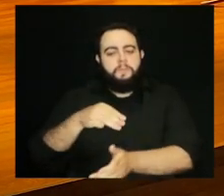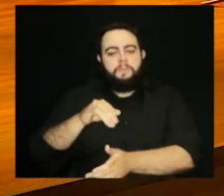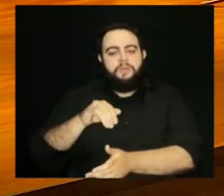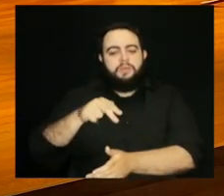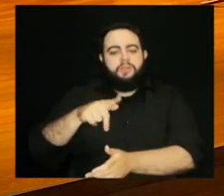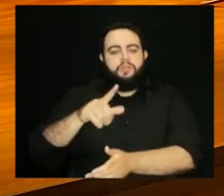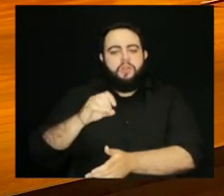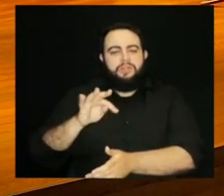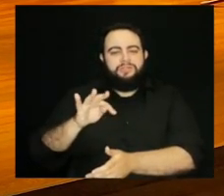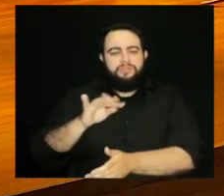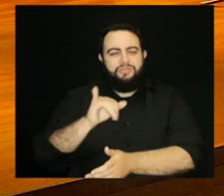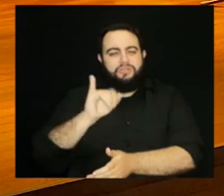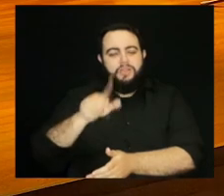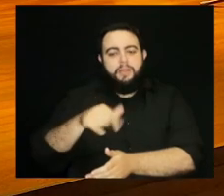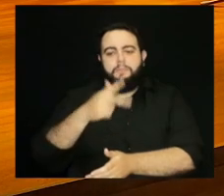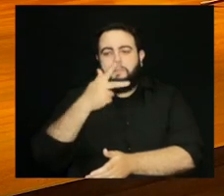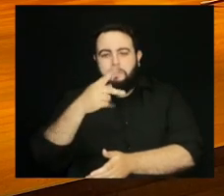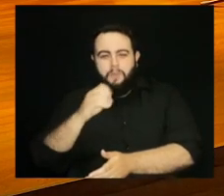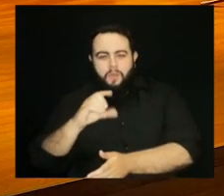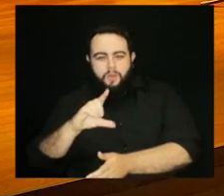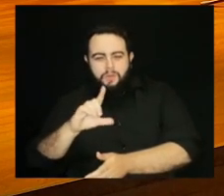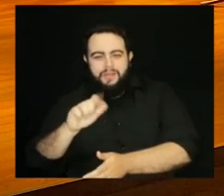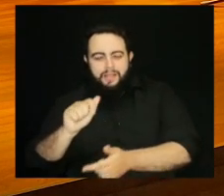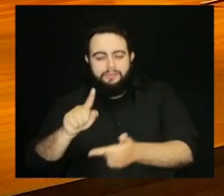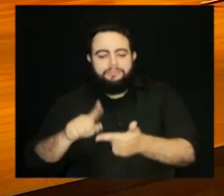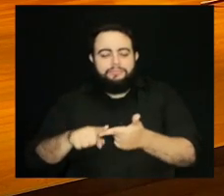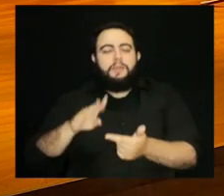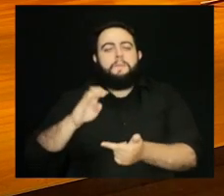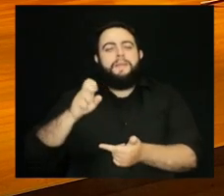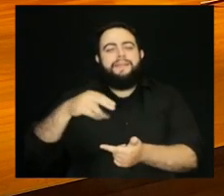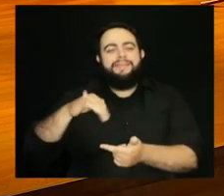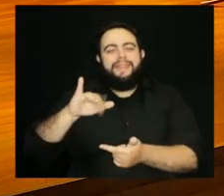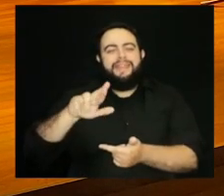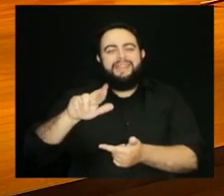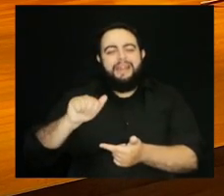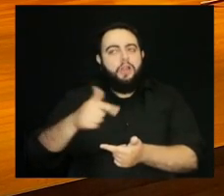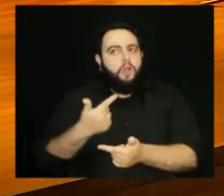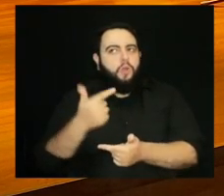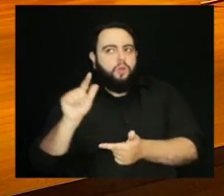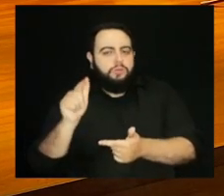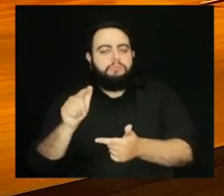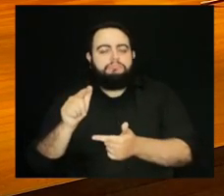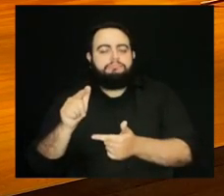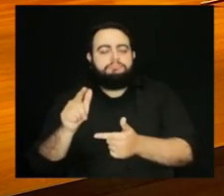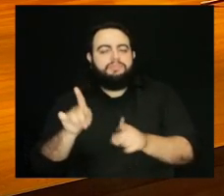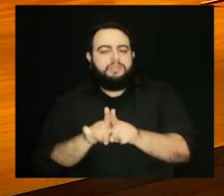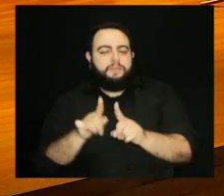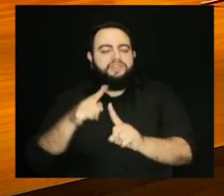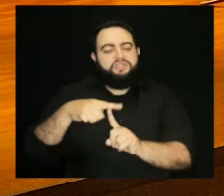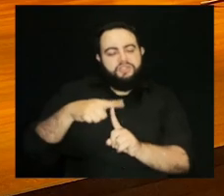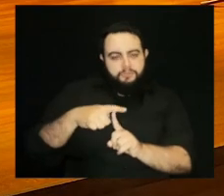assim, Polca, Habanera. A Habanera é um outro ritmo, Maxixe também, que se espalhou muito pela